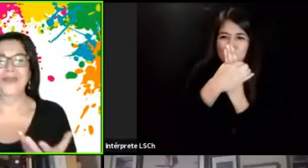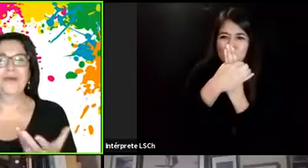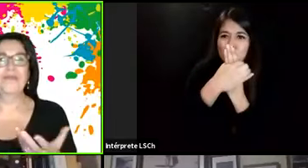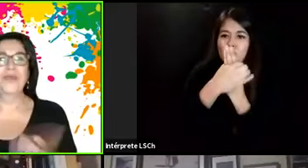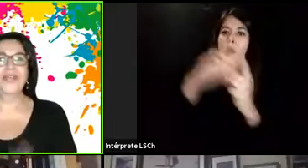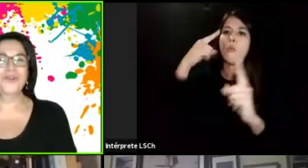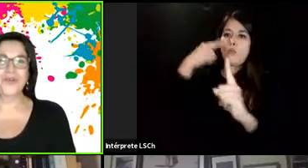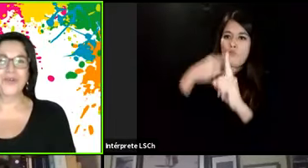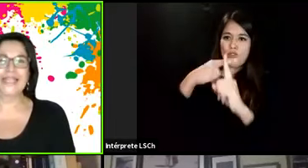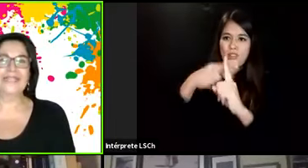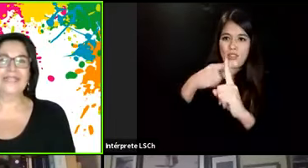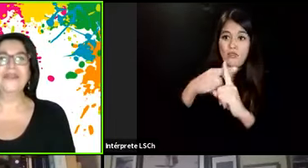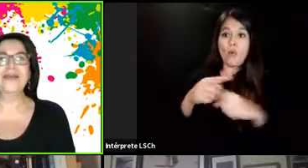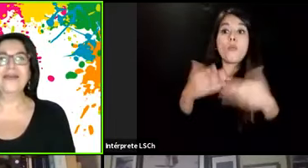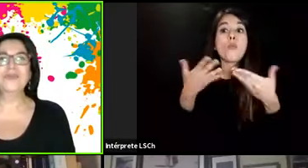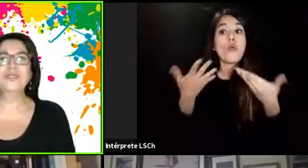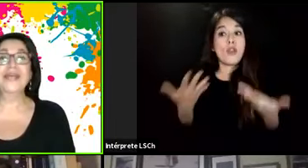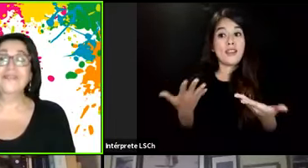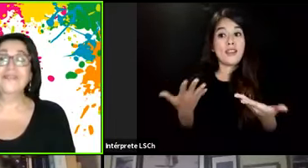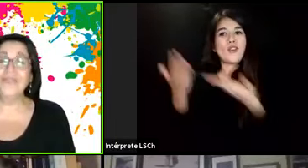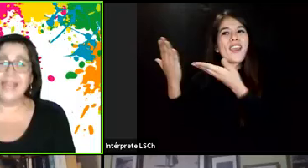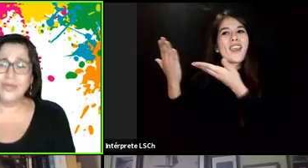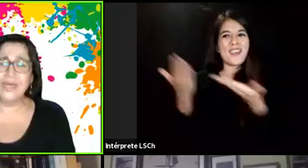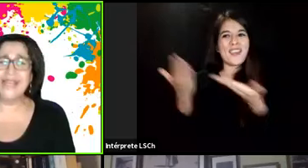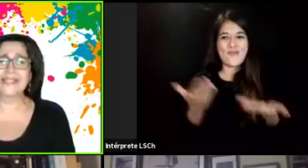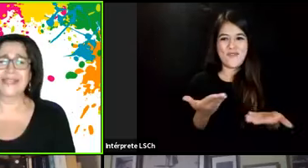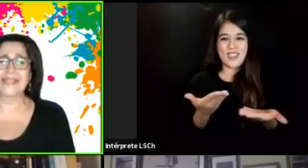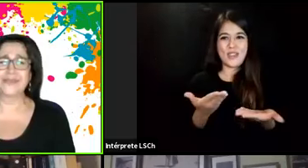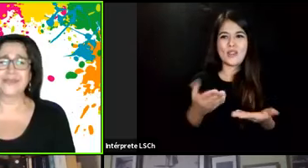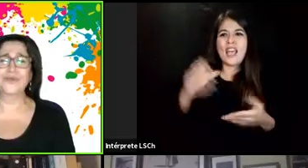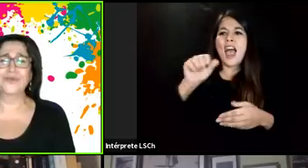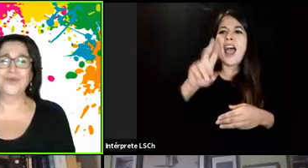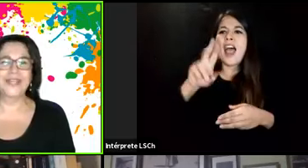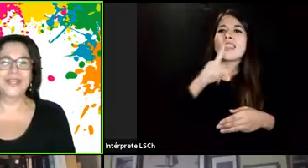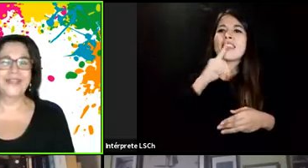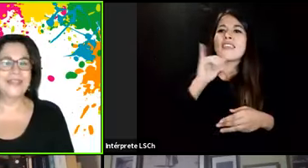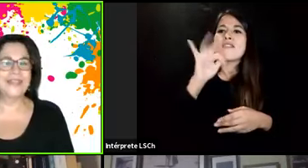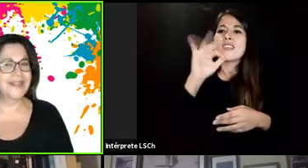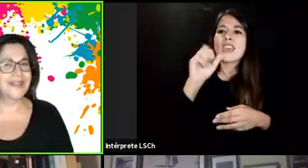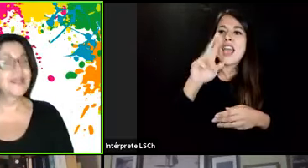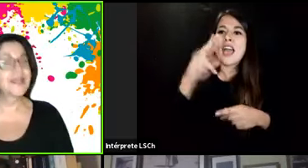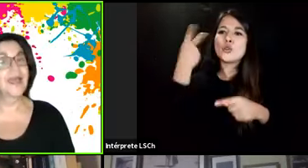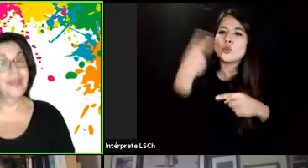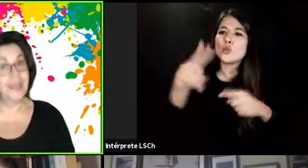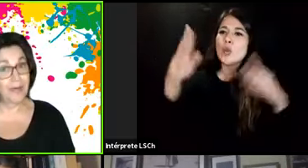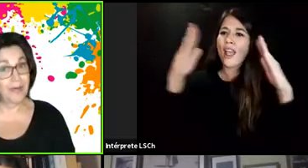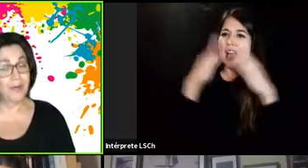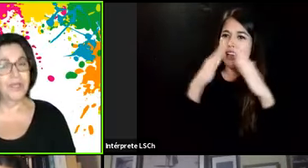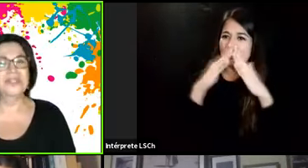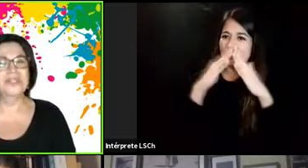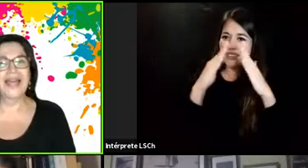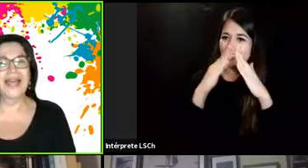por eso les invitamos a Artificar Su Casa junto con los artistas y teóricos del arte que